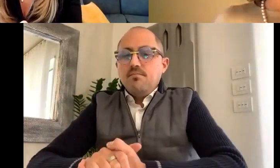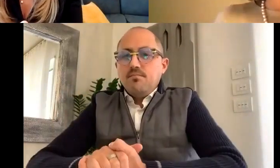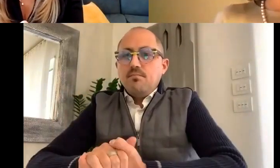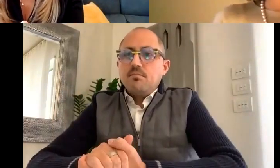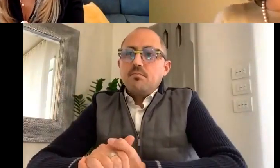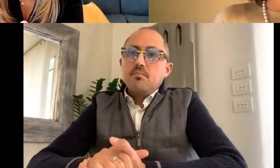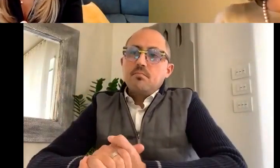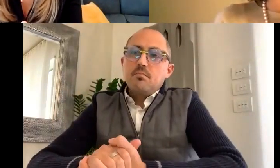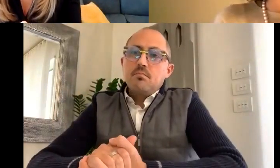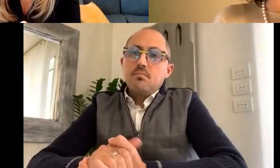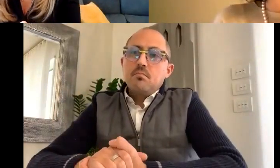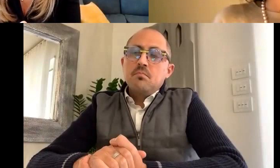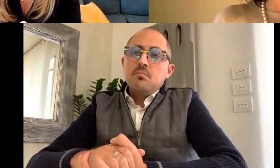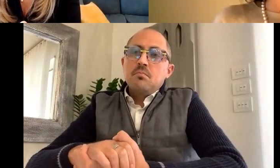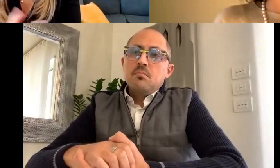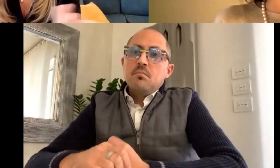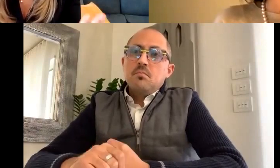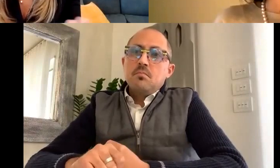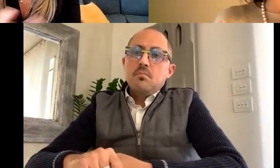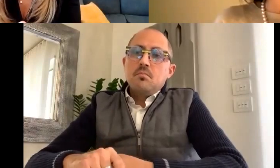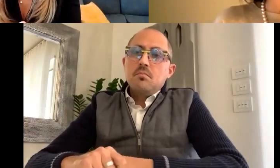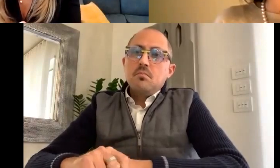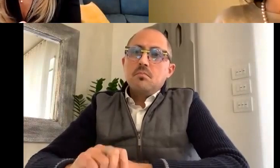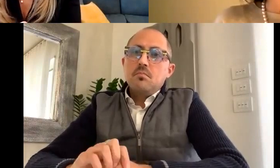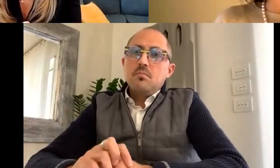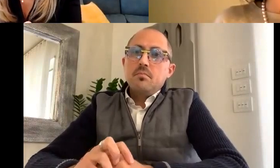non riesce a scrivere in chat può comunicare in lingua dei segni.